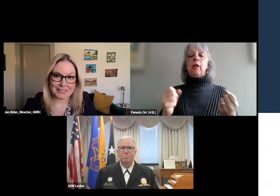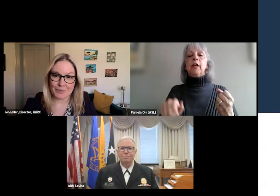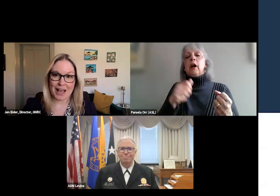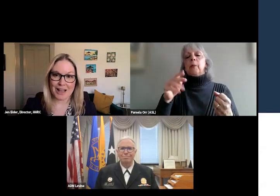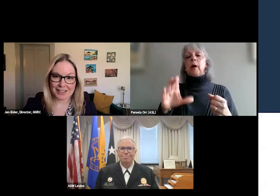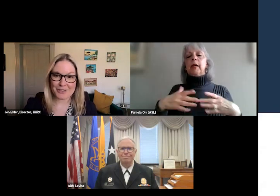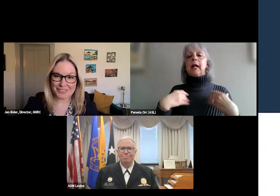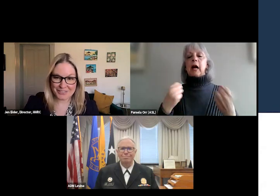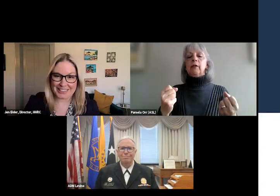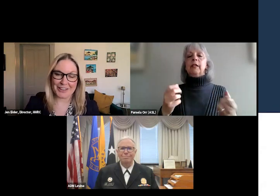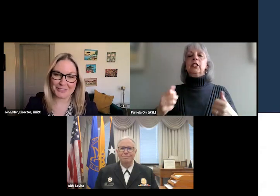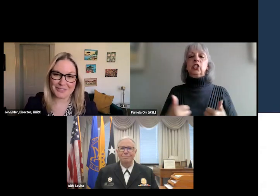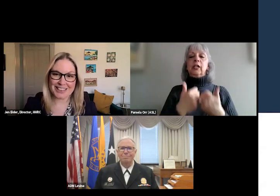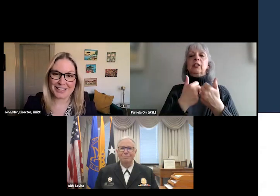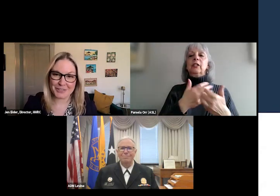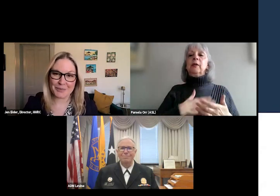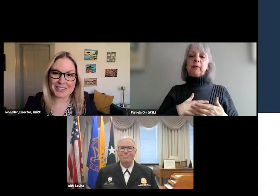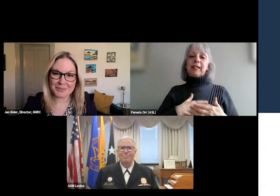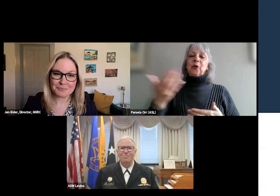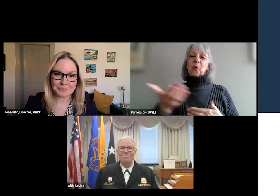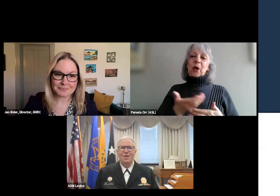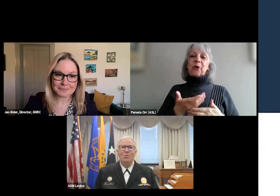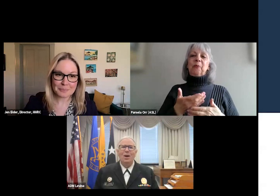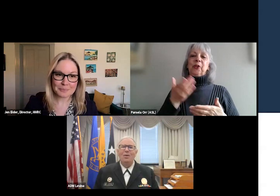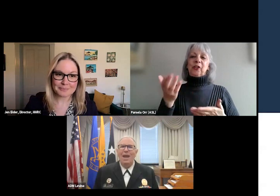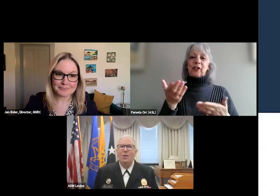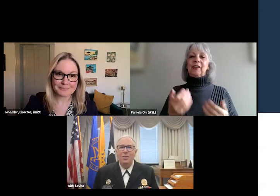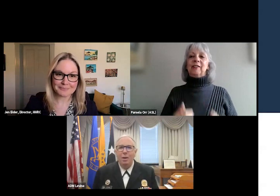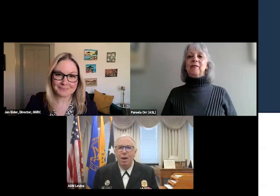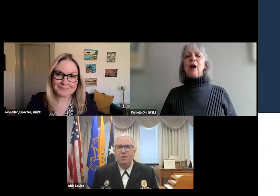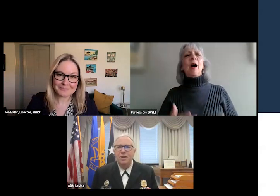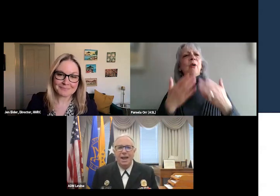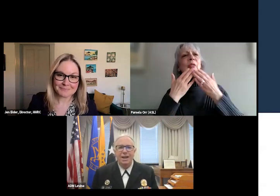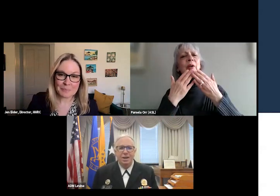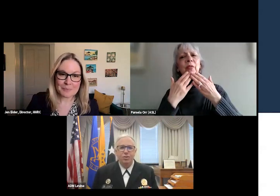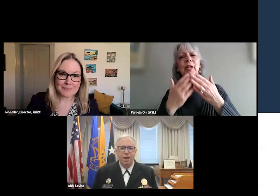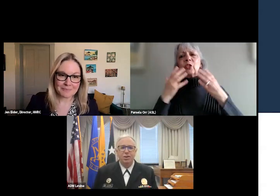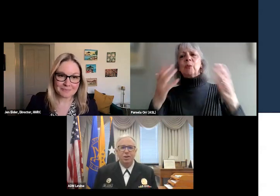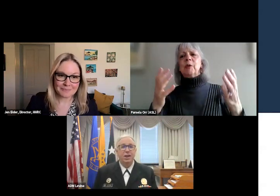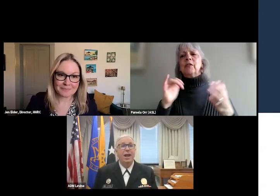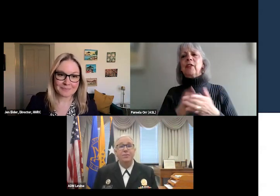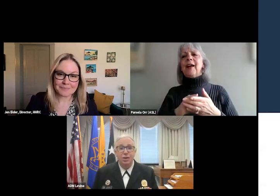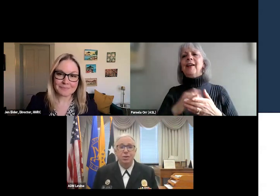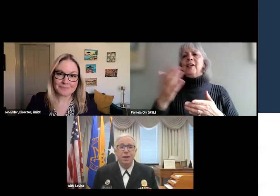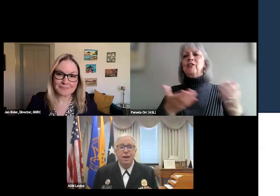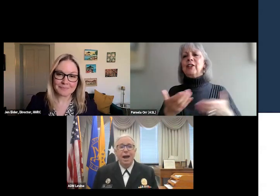Almirante Levine, bienvenida. Muchas gracias. Bueno, muchas gracias por esa introducción y buenas tardes.